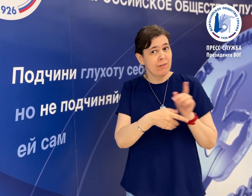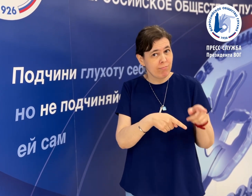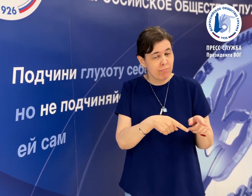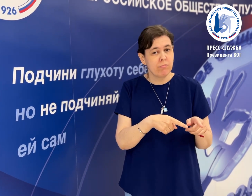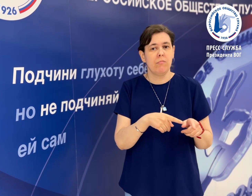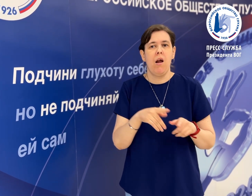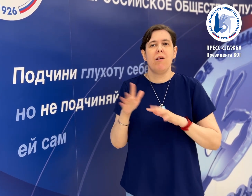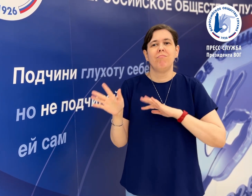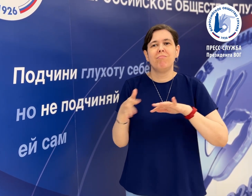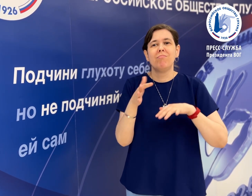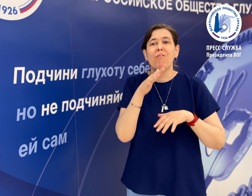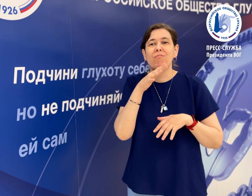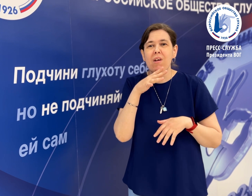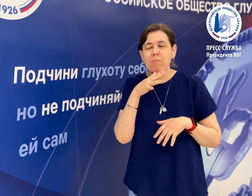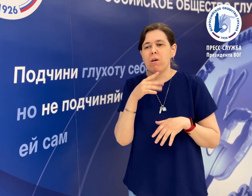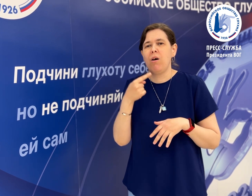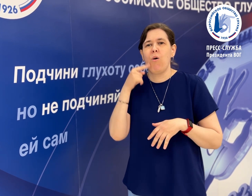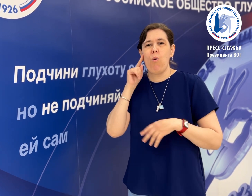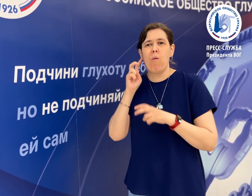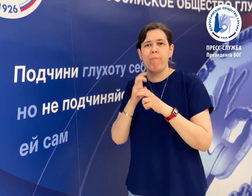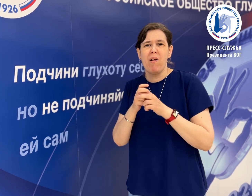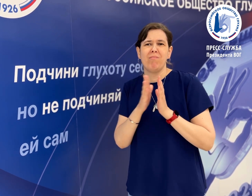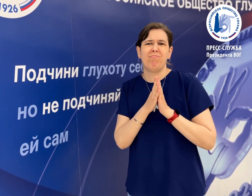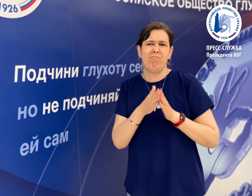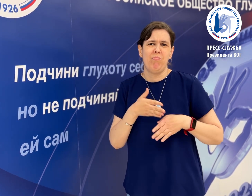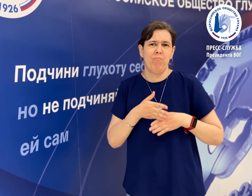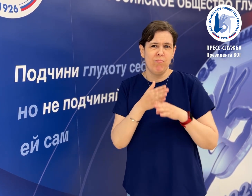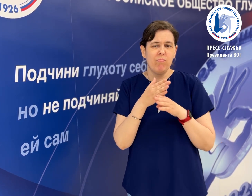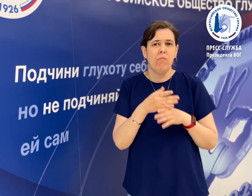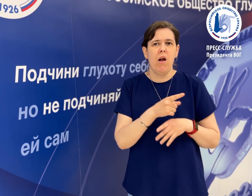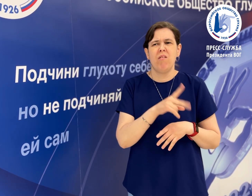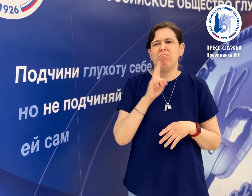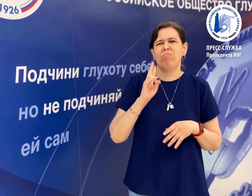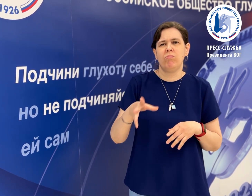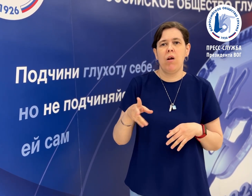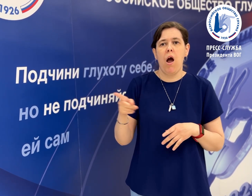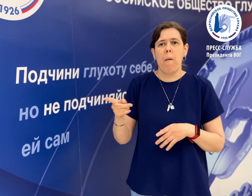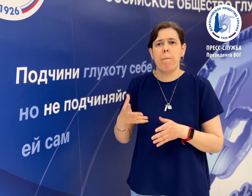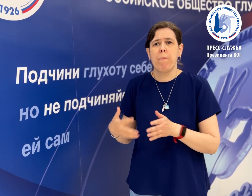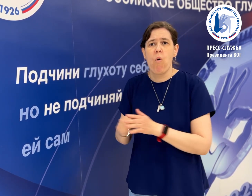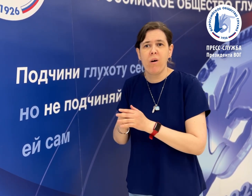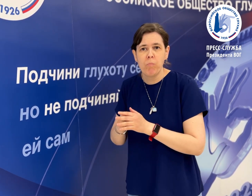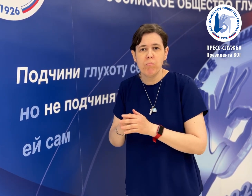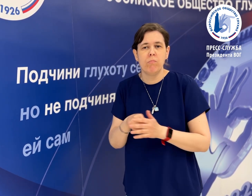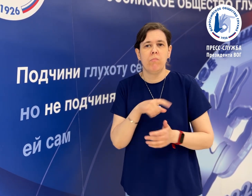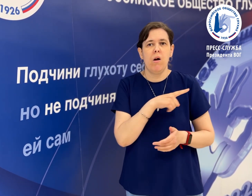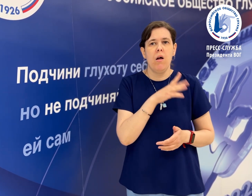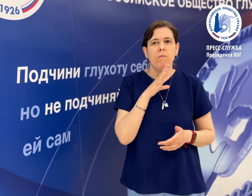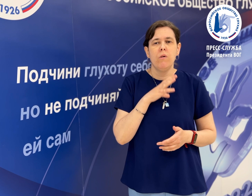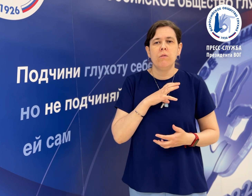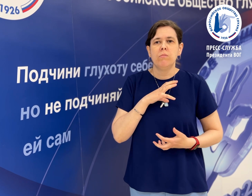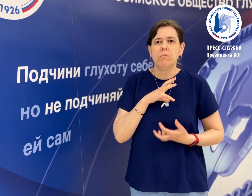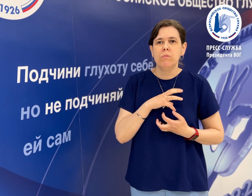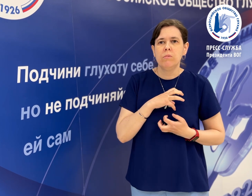Спустя время её глухой брат обратился к ней за помощью, девушка отказала. Брат погибает, и девушка в расстройстве с чувством вины